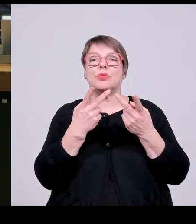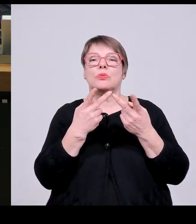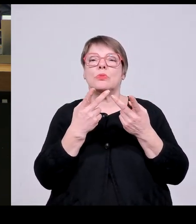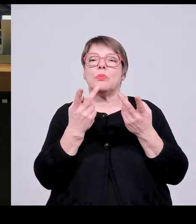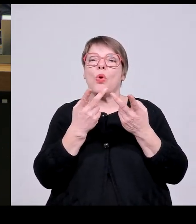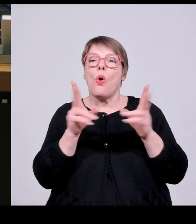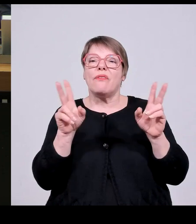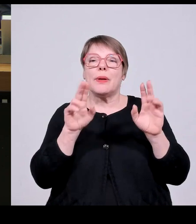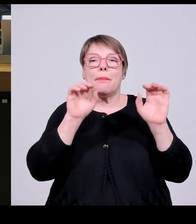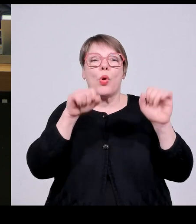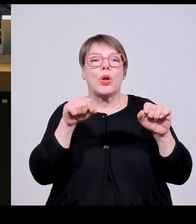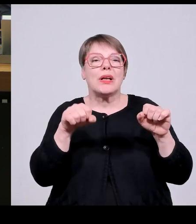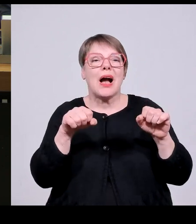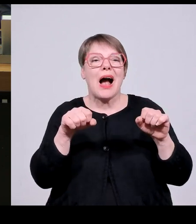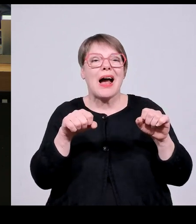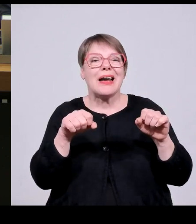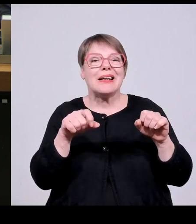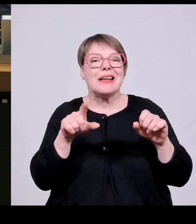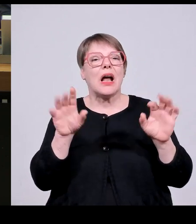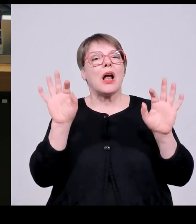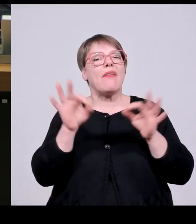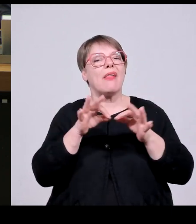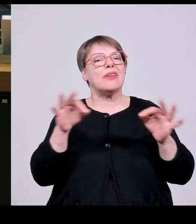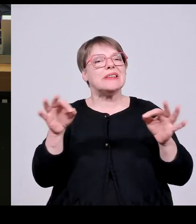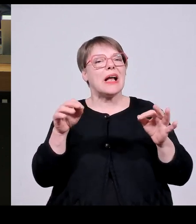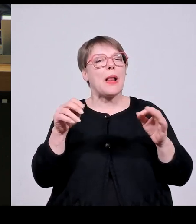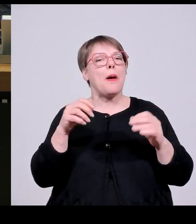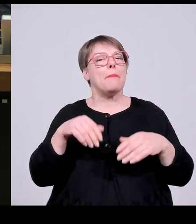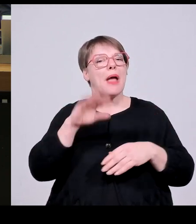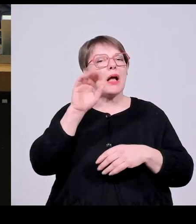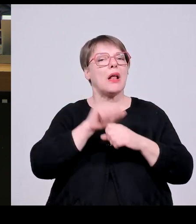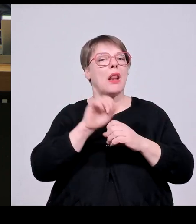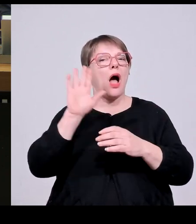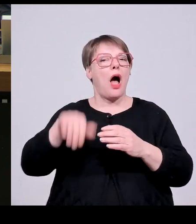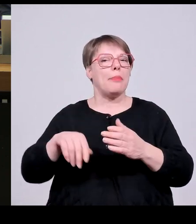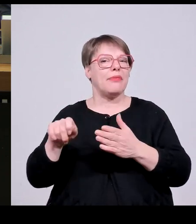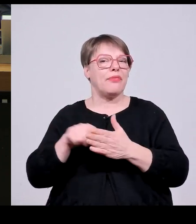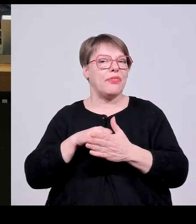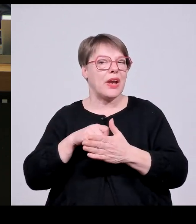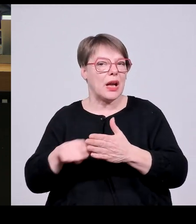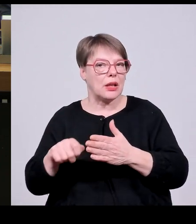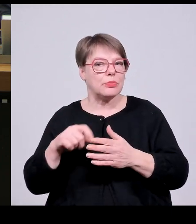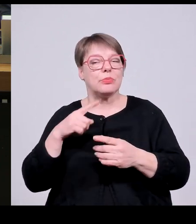Jahre 2001 schon zur Anwendung gekommene Fall einer . Und all diese Fälle haben die politischen Beamten